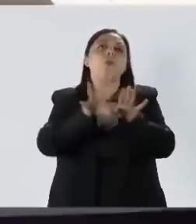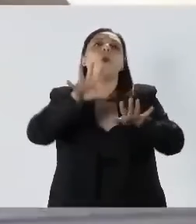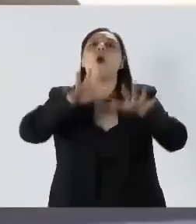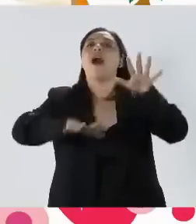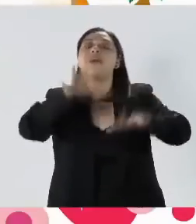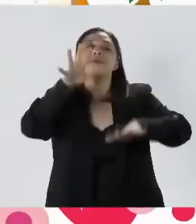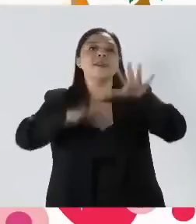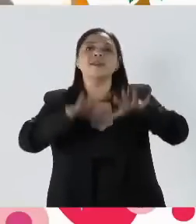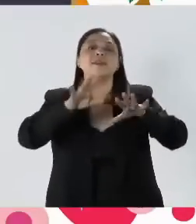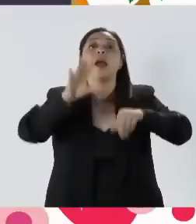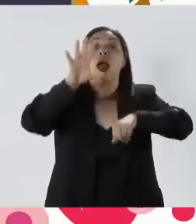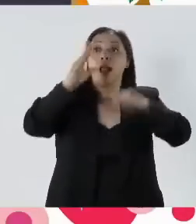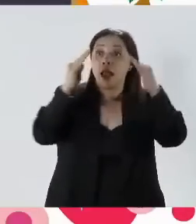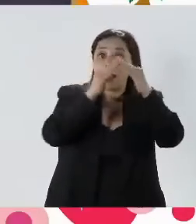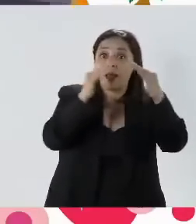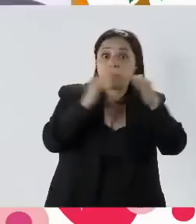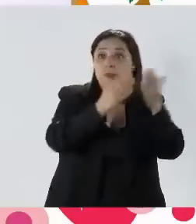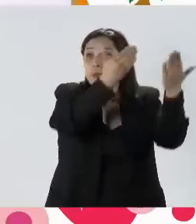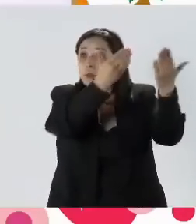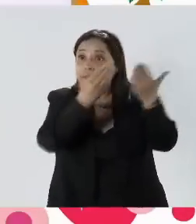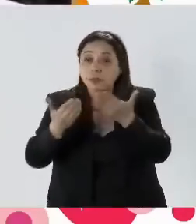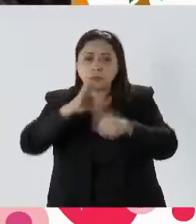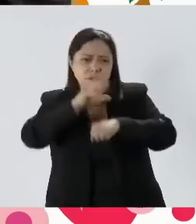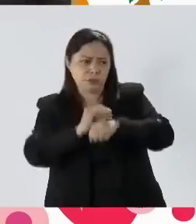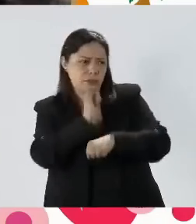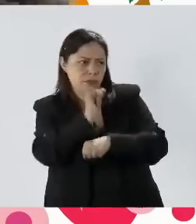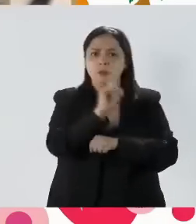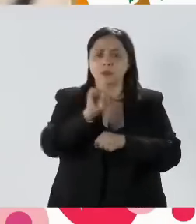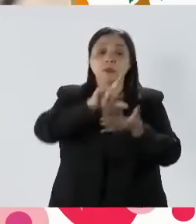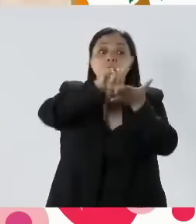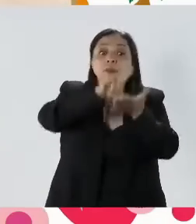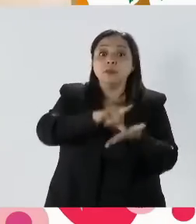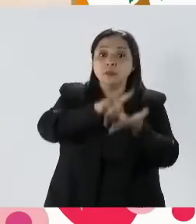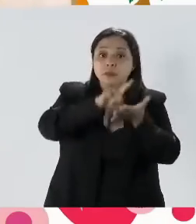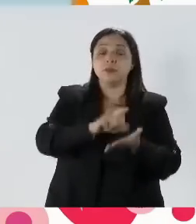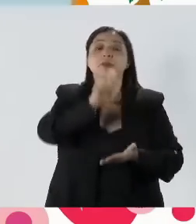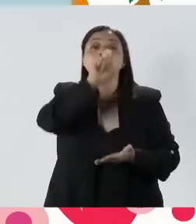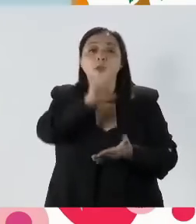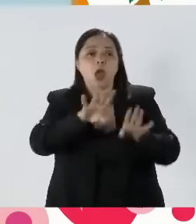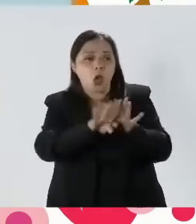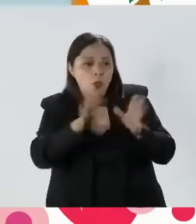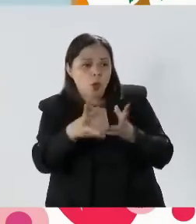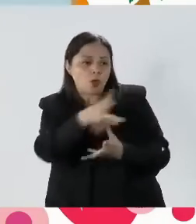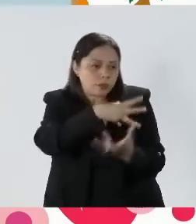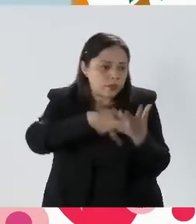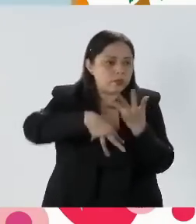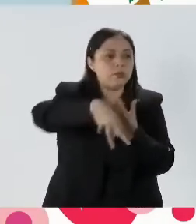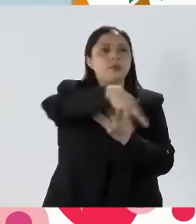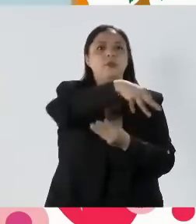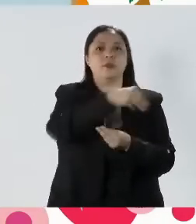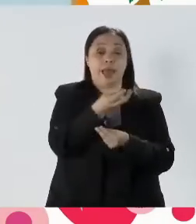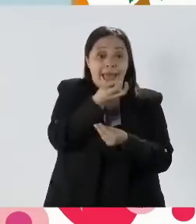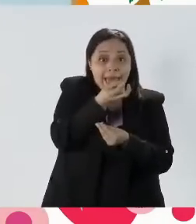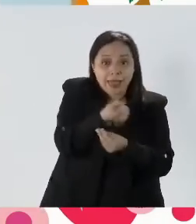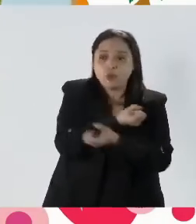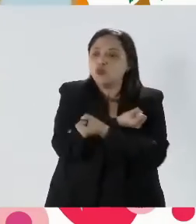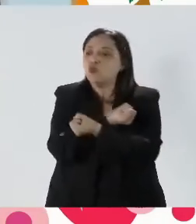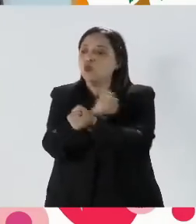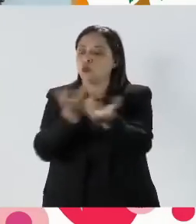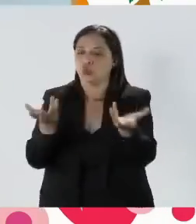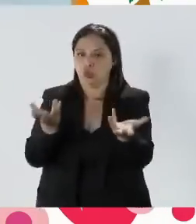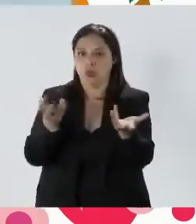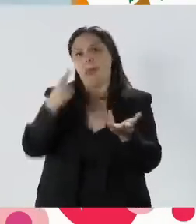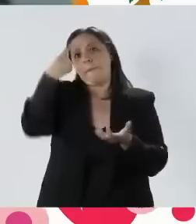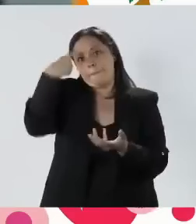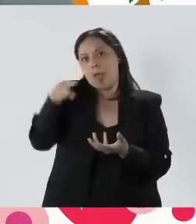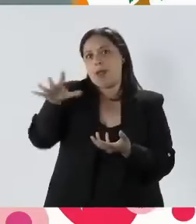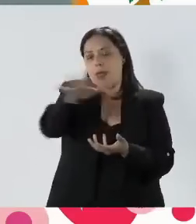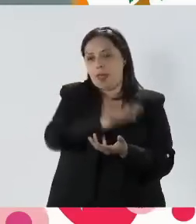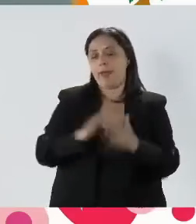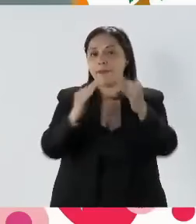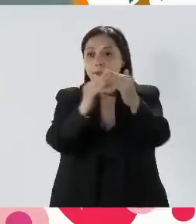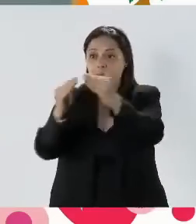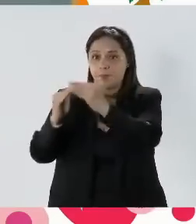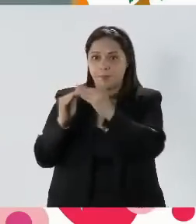litro que recuperemos es un litro que podemos hacer llegar los hogares por la red no por pipas